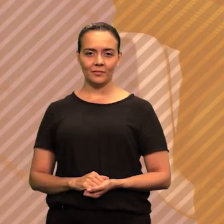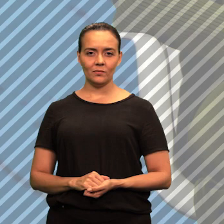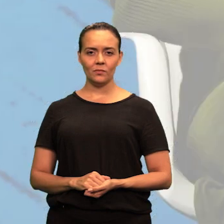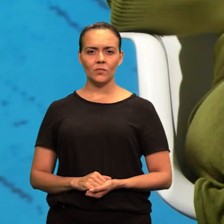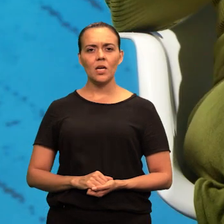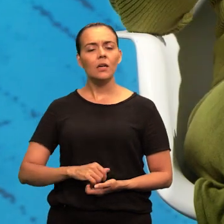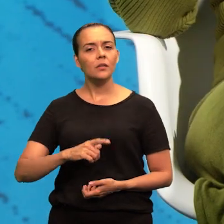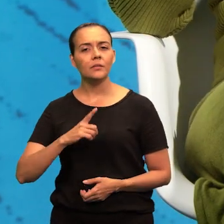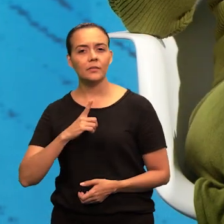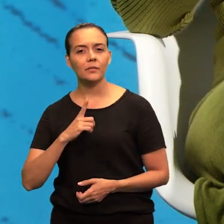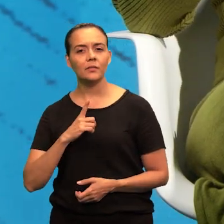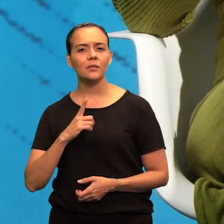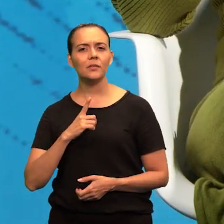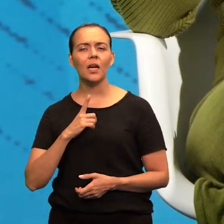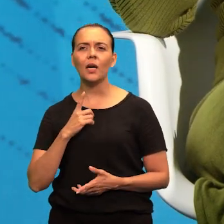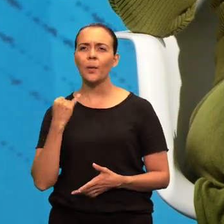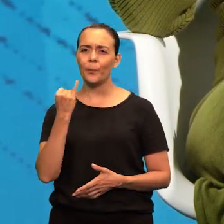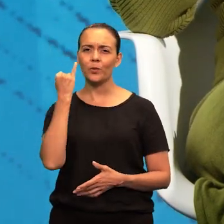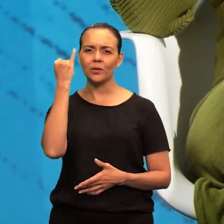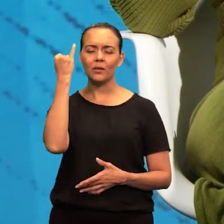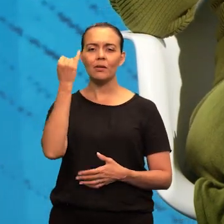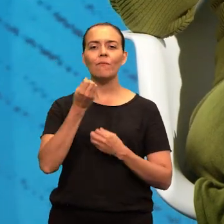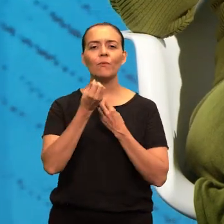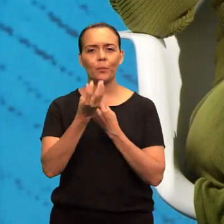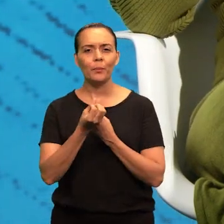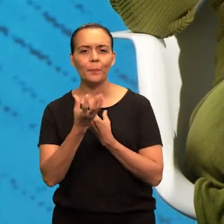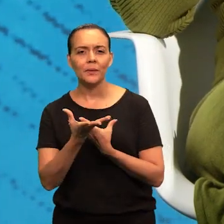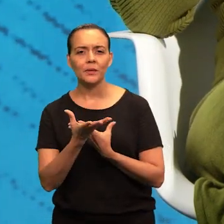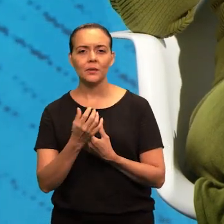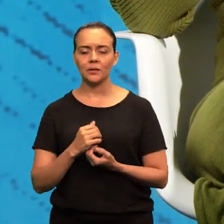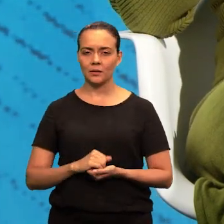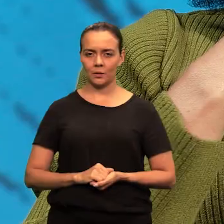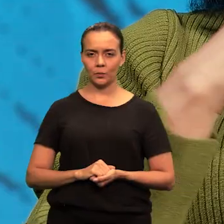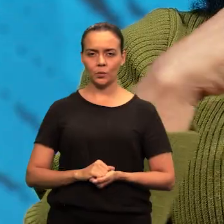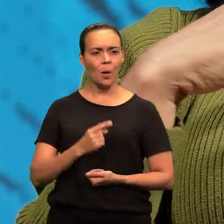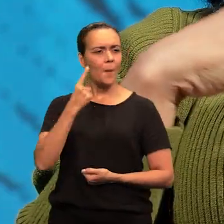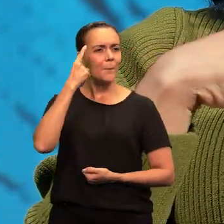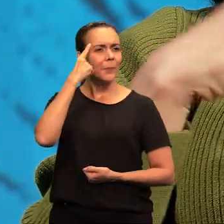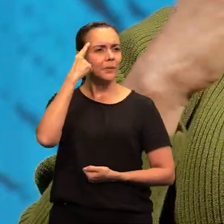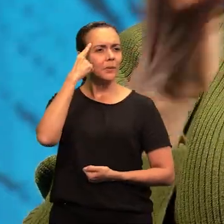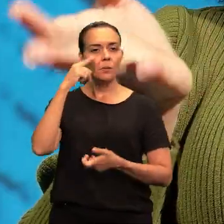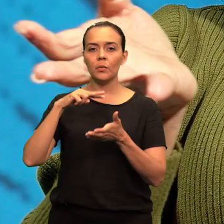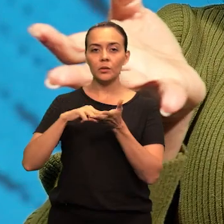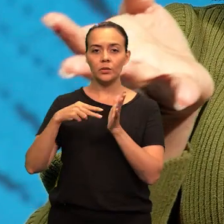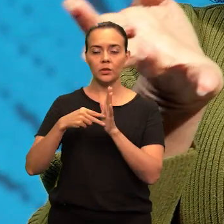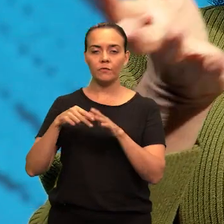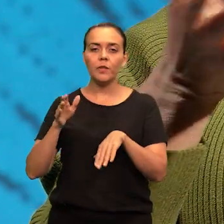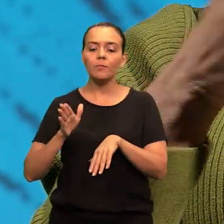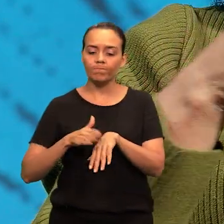[Mariléa] Tem uma coisa importante, pensamento é ação